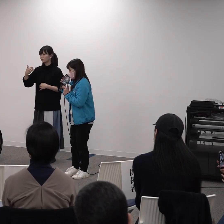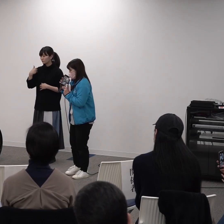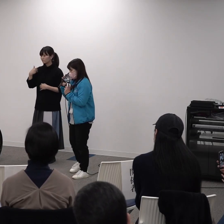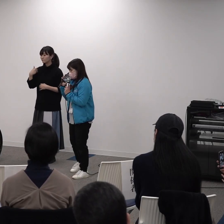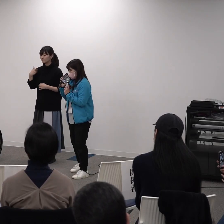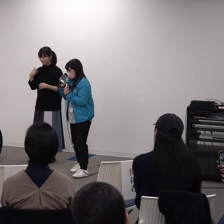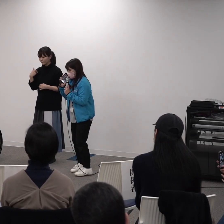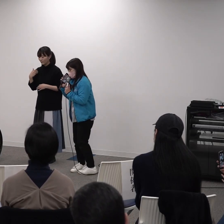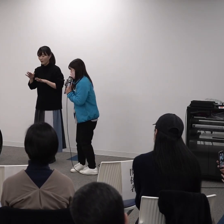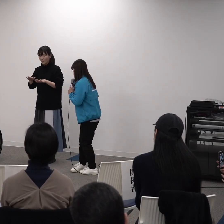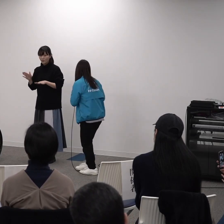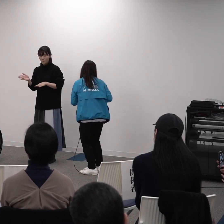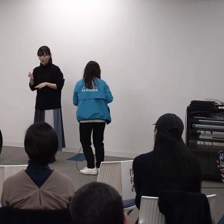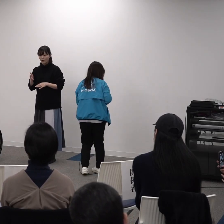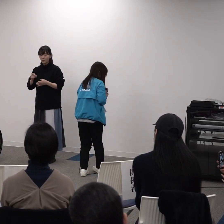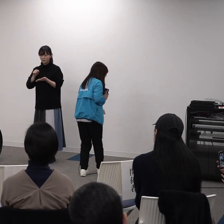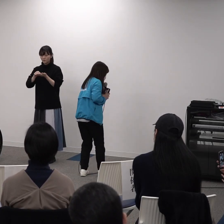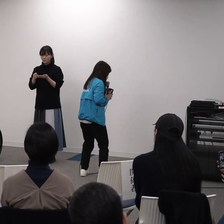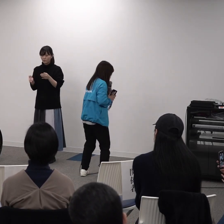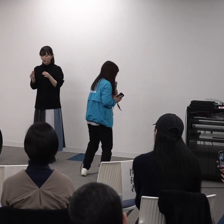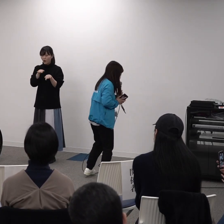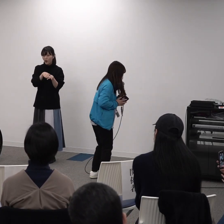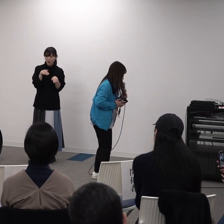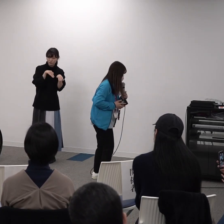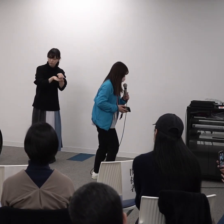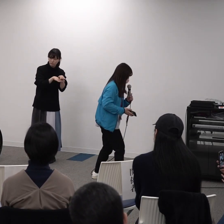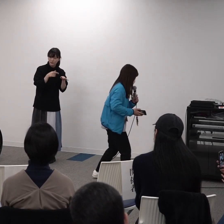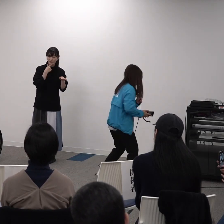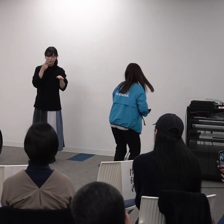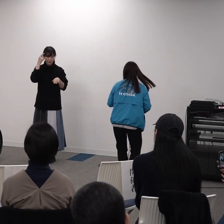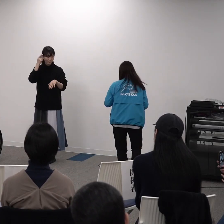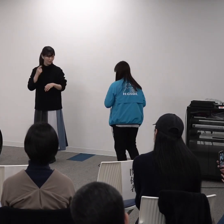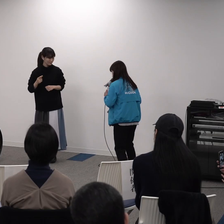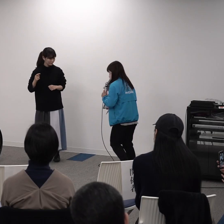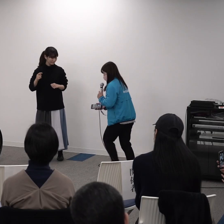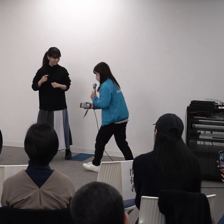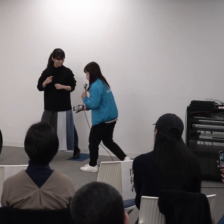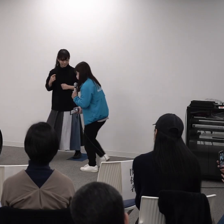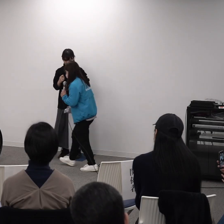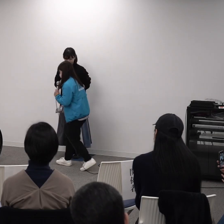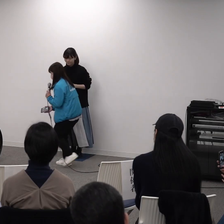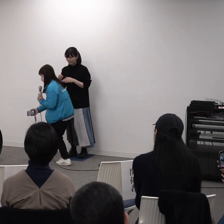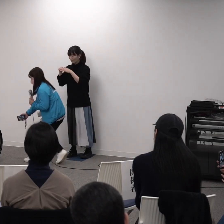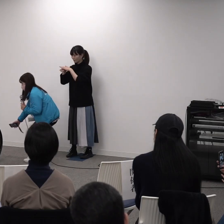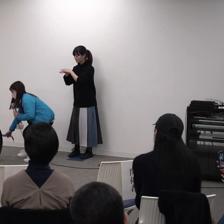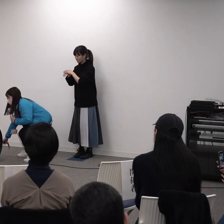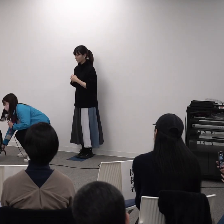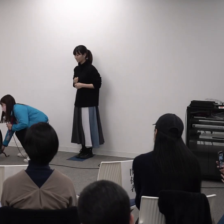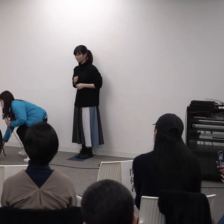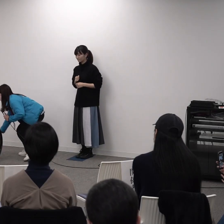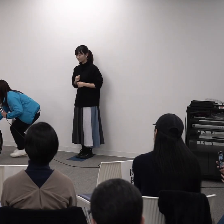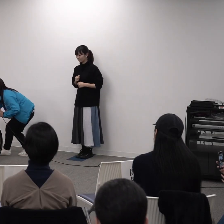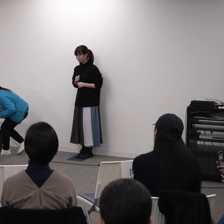今からちょっと携帯電話隠したい と思います 隠します